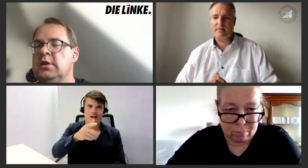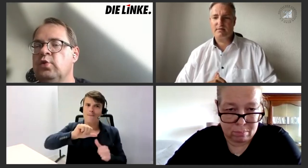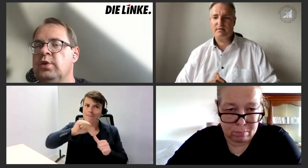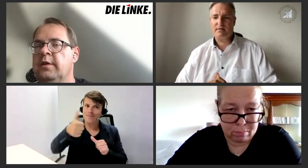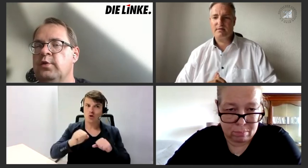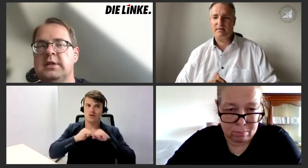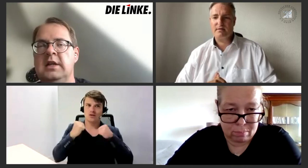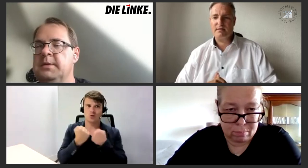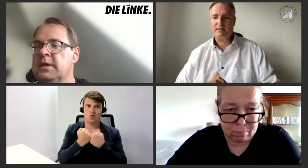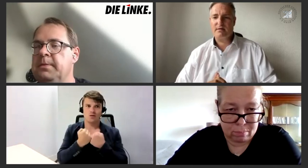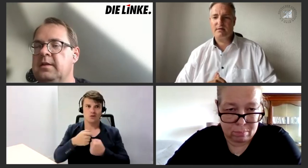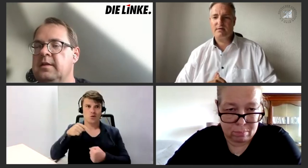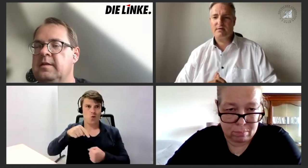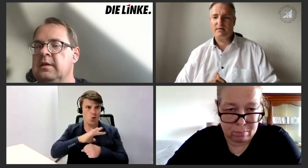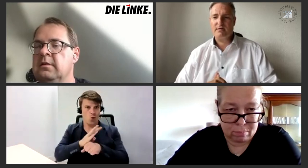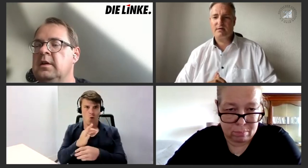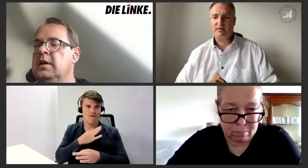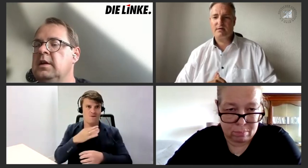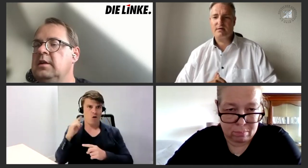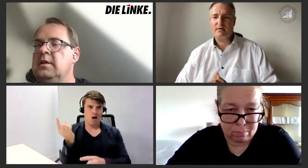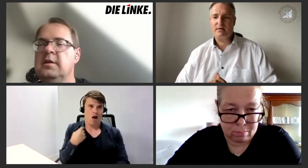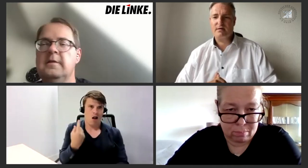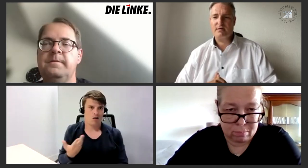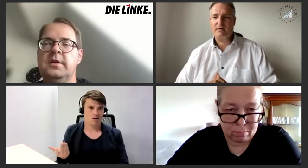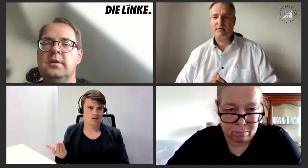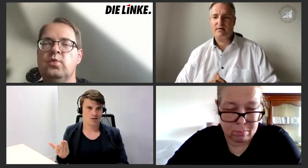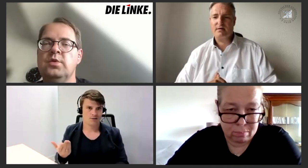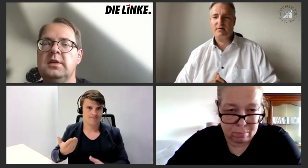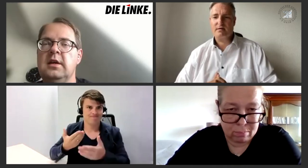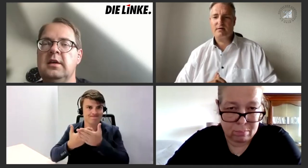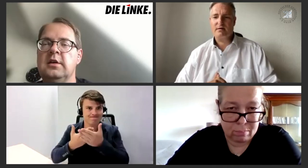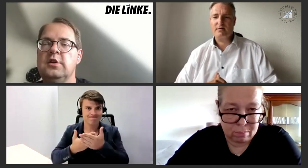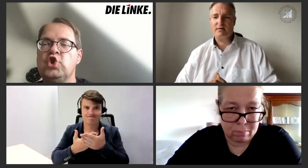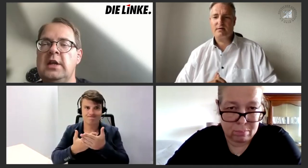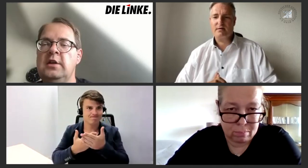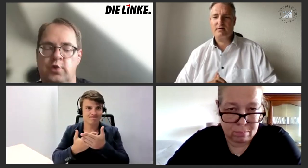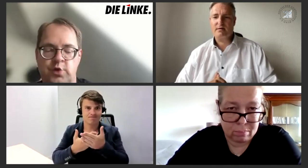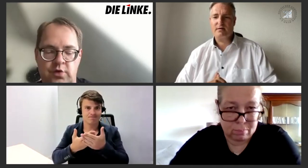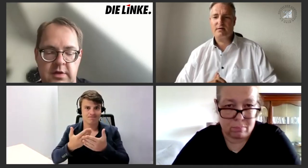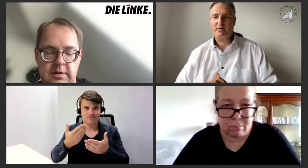es in der besonderen Situation, die Corona für uns alle mitgebracht hat, hier eine unterjährige